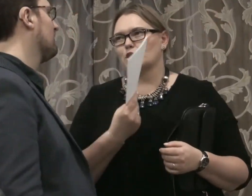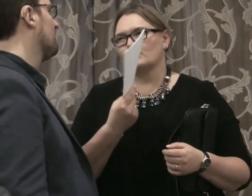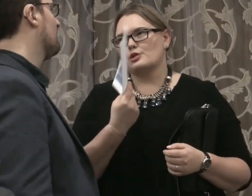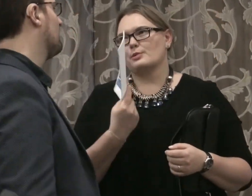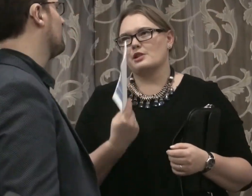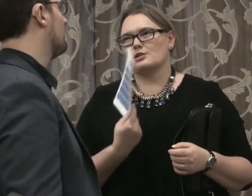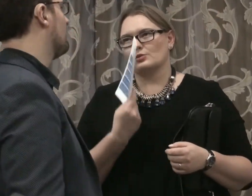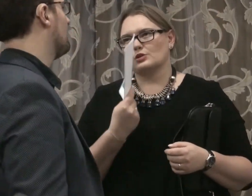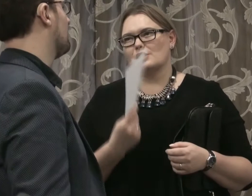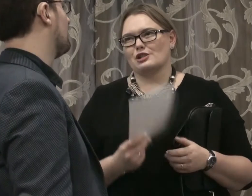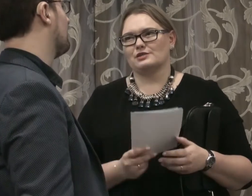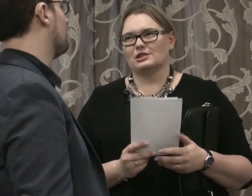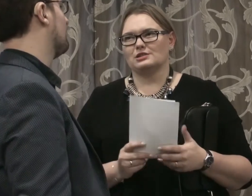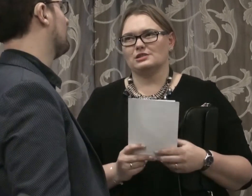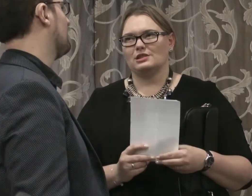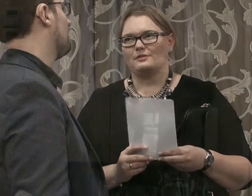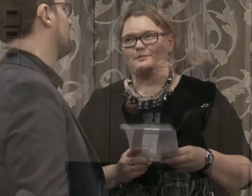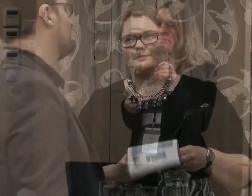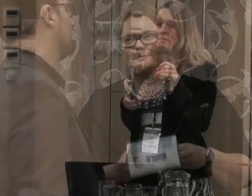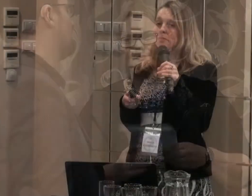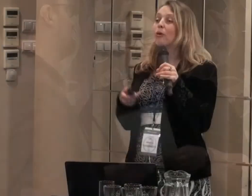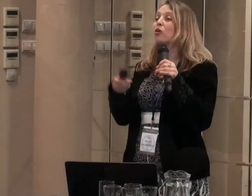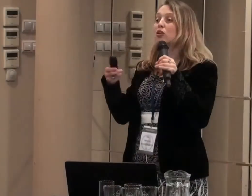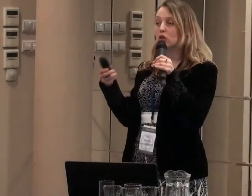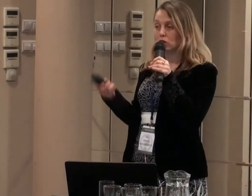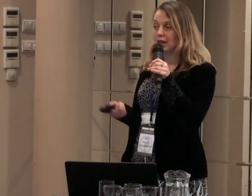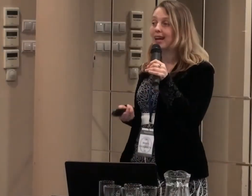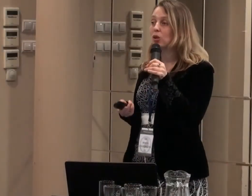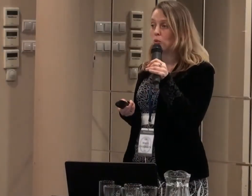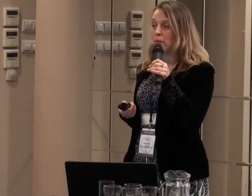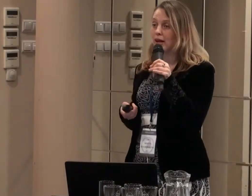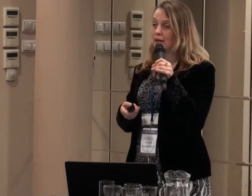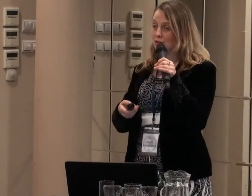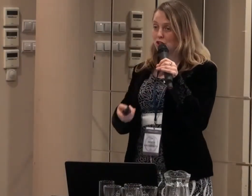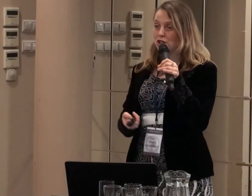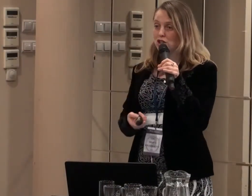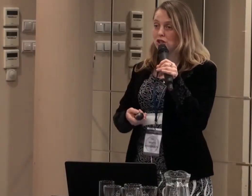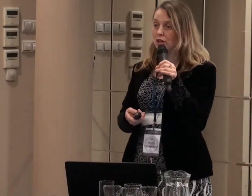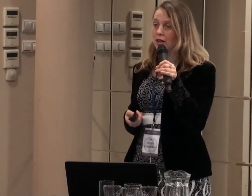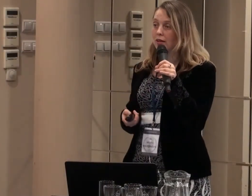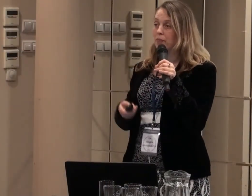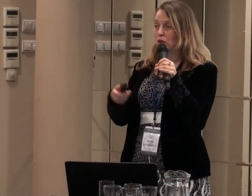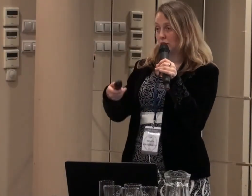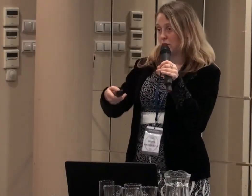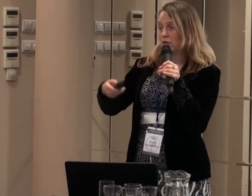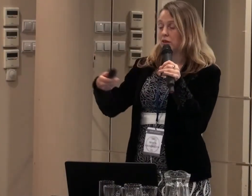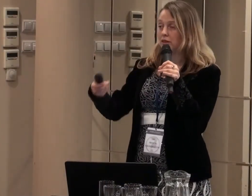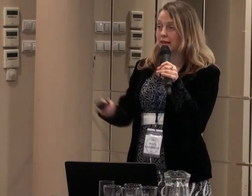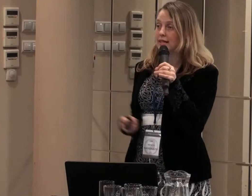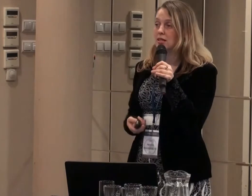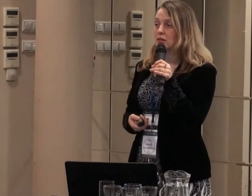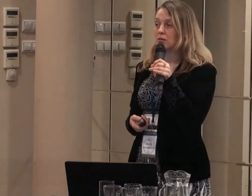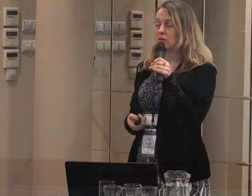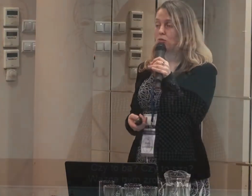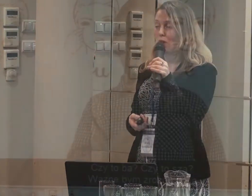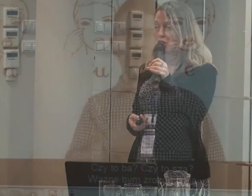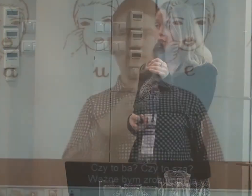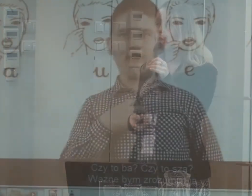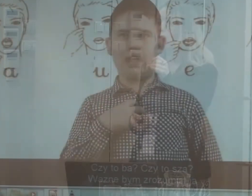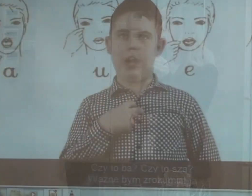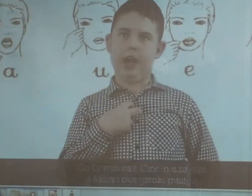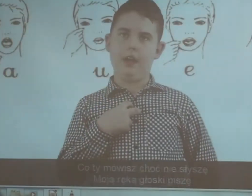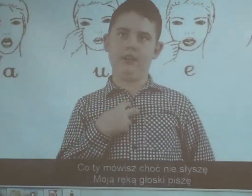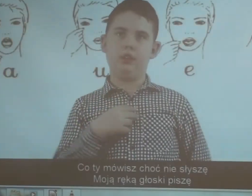Ważni są dla nich też ludzie - zdrowi czy nie - integracja, dzielenie się doświadczeniami, radami i energią.